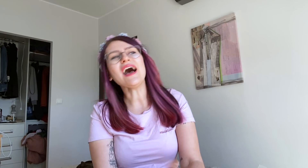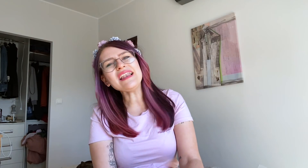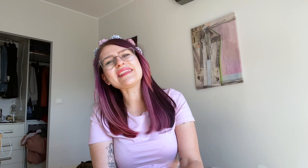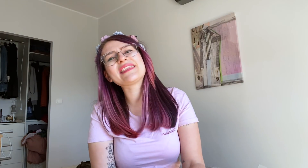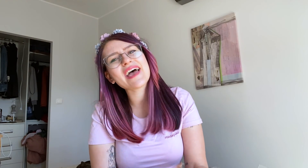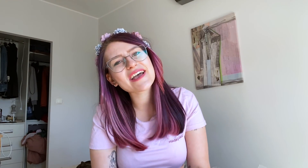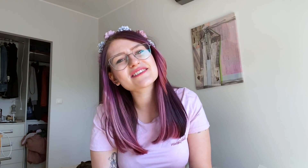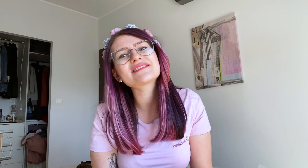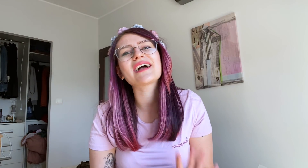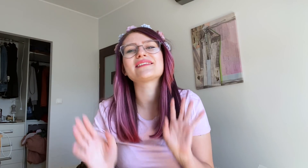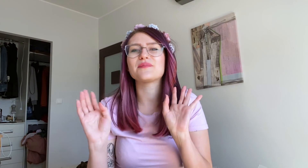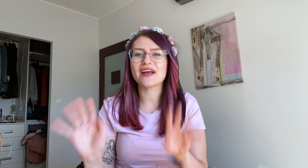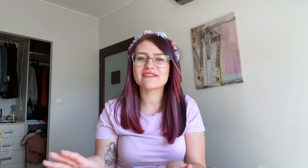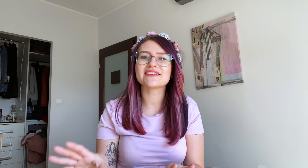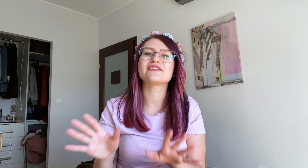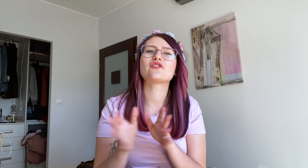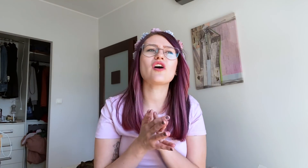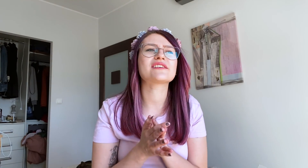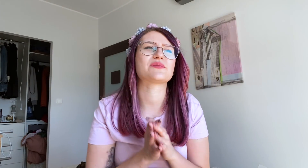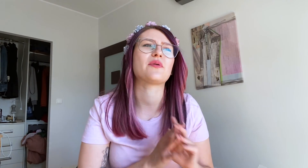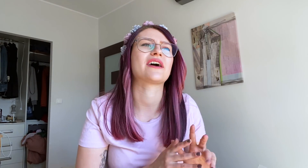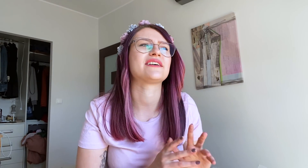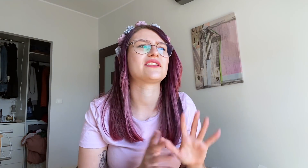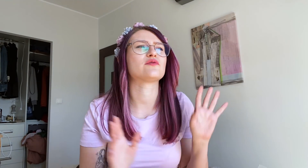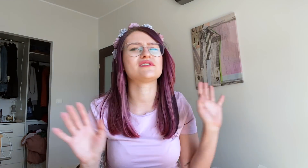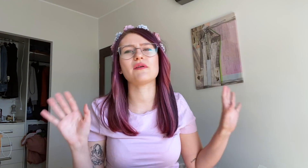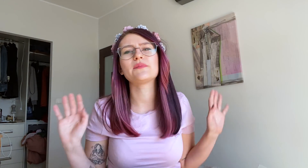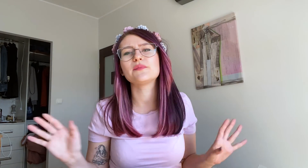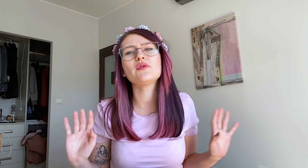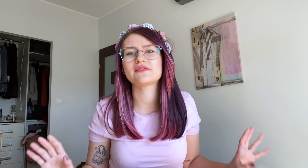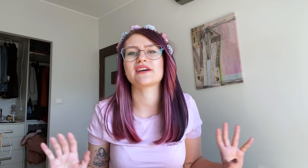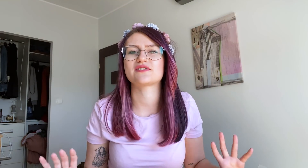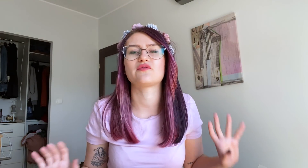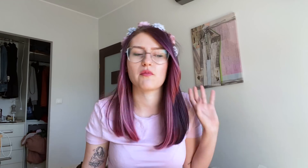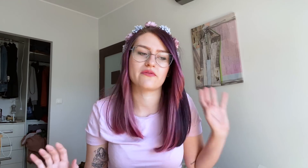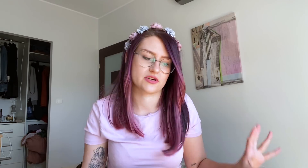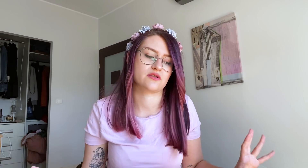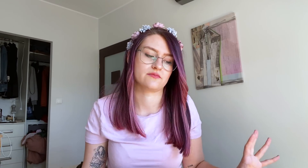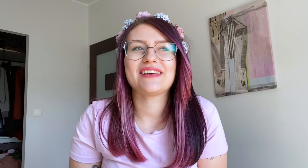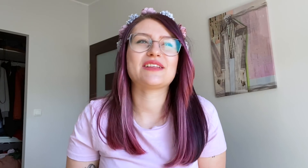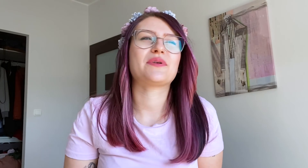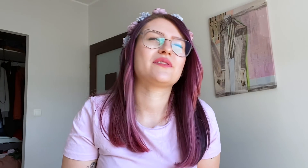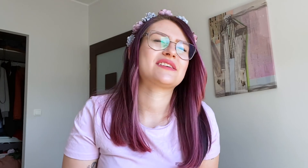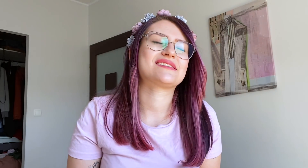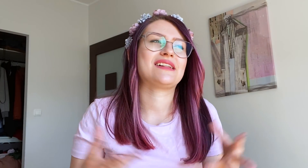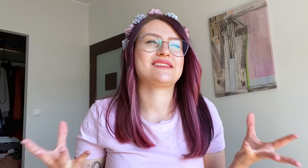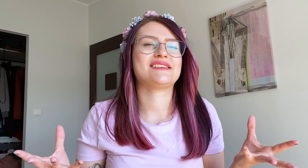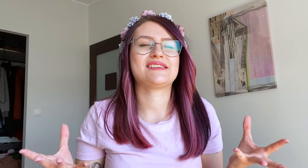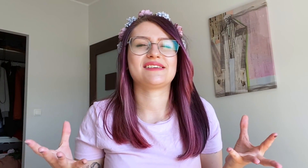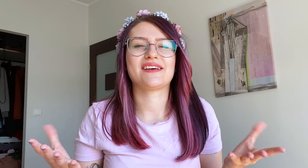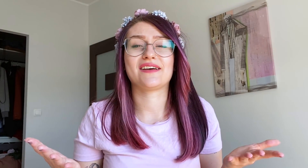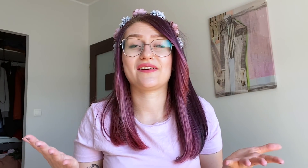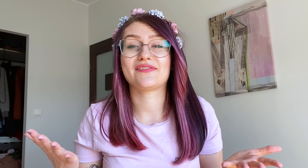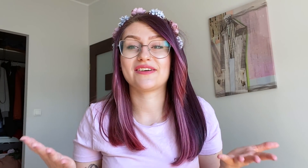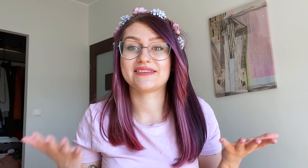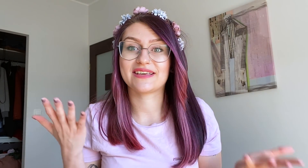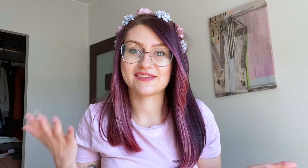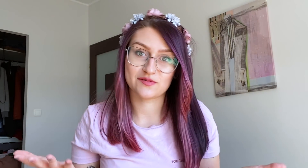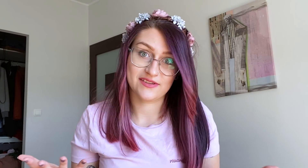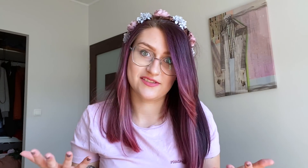Ale też tak naprawdę trochę se pogadanek ucięłam. Nie było tak, że byłam owieczką. Tak naprawdę też znalezienie się w takiej sytuacji